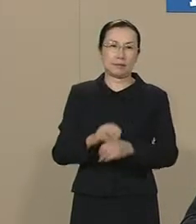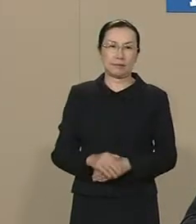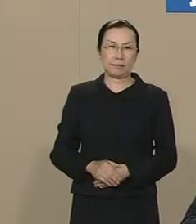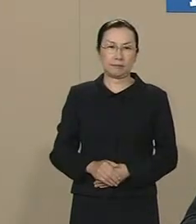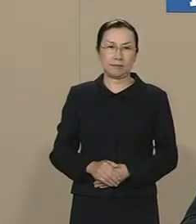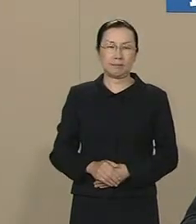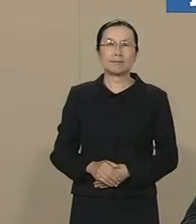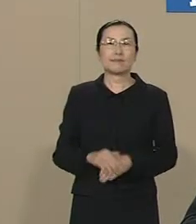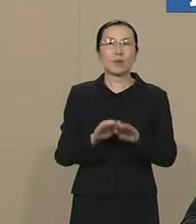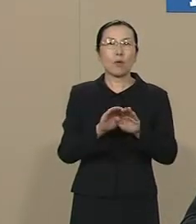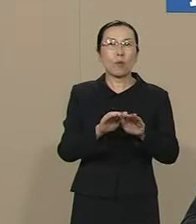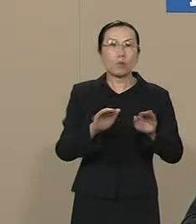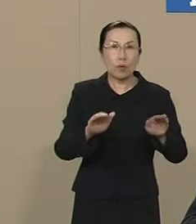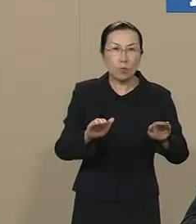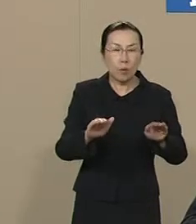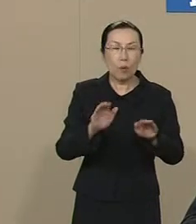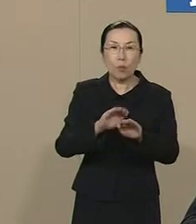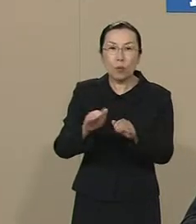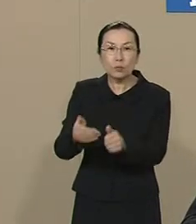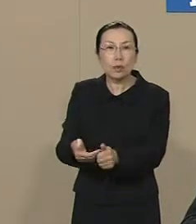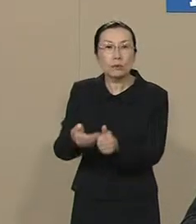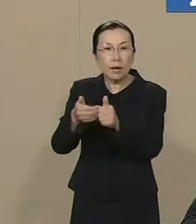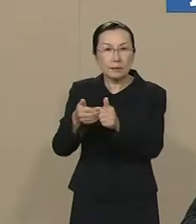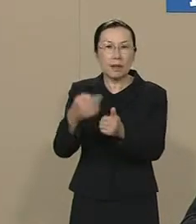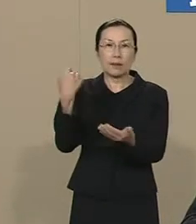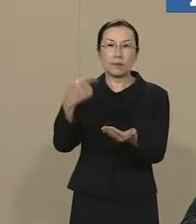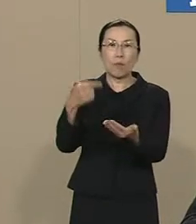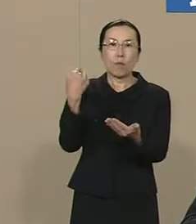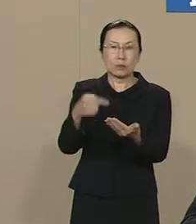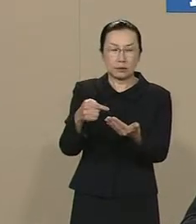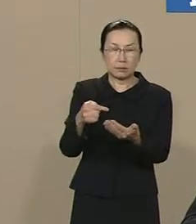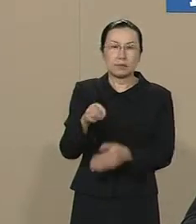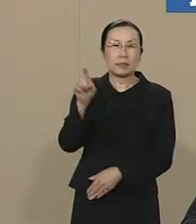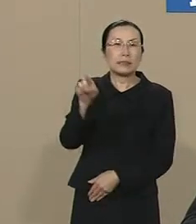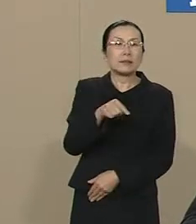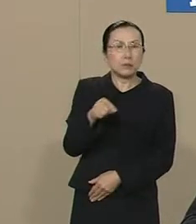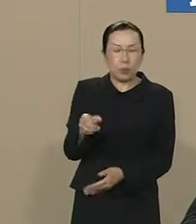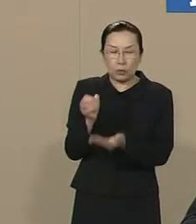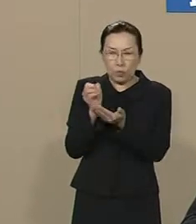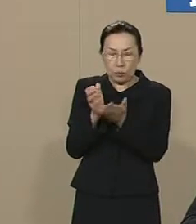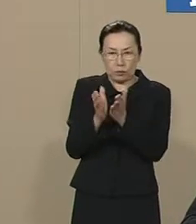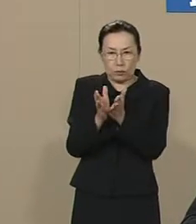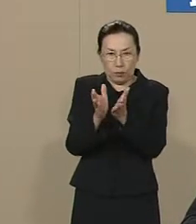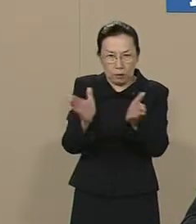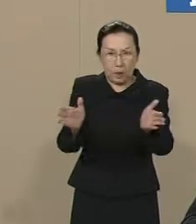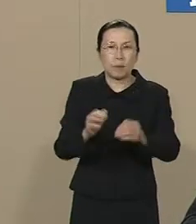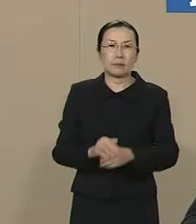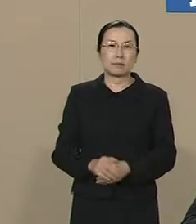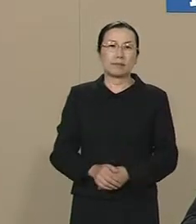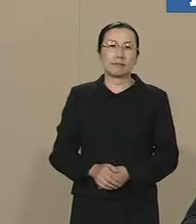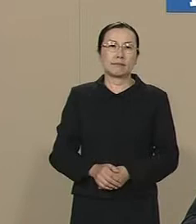子ども､子育て､教育､ 人への投資を拡げます｡